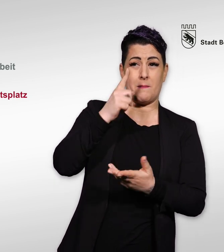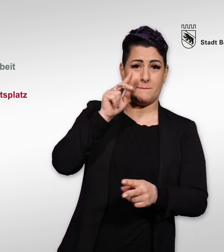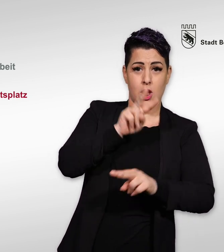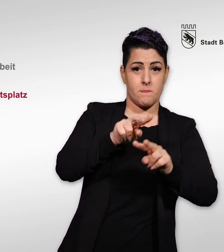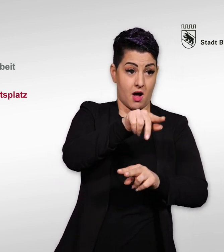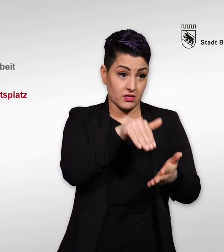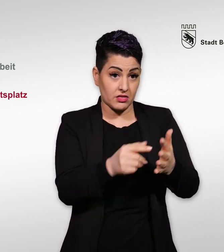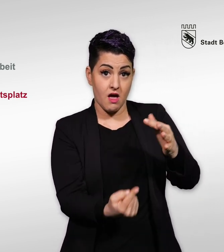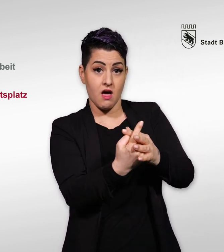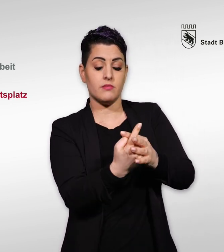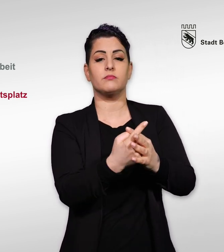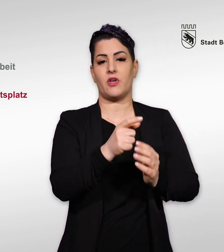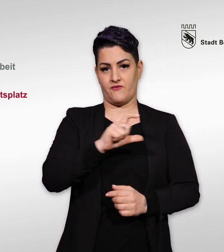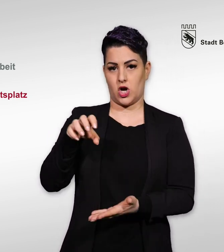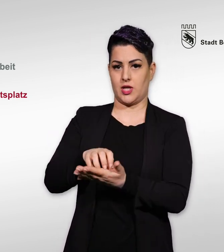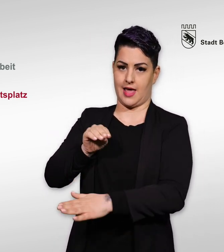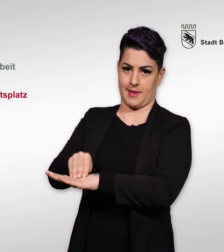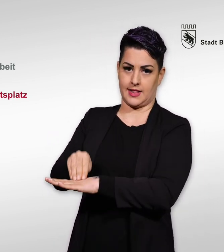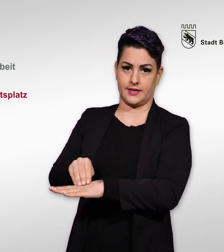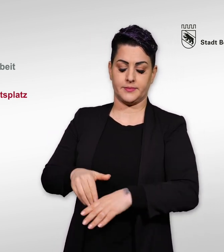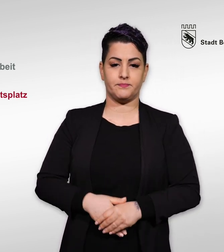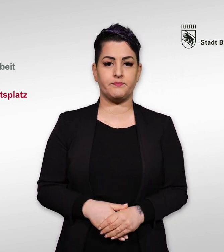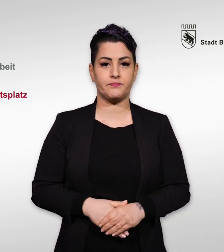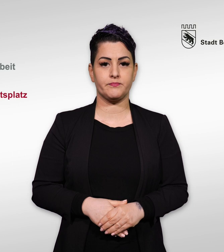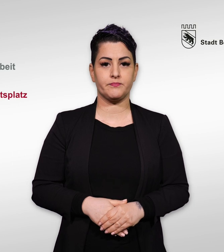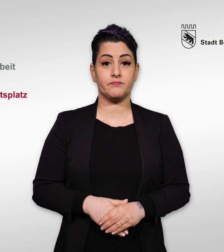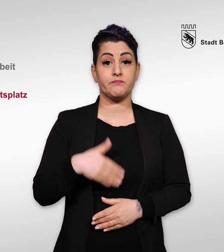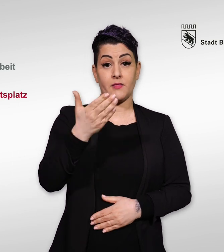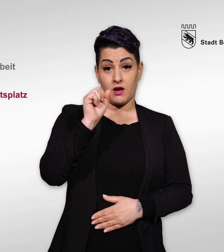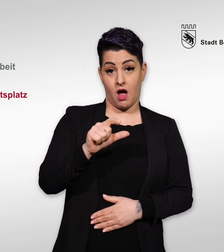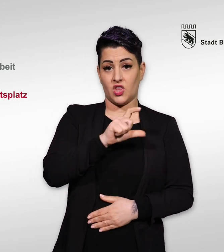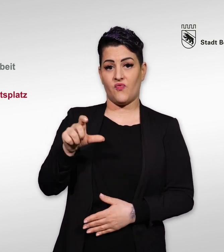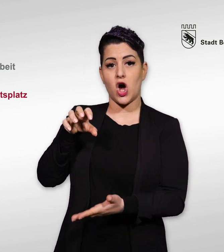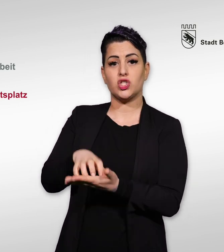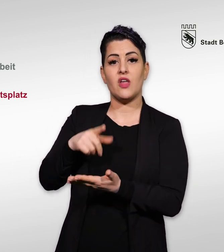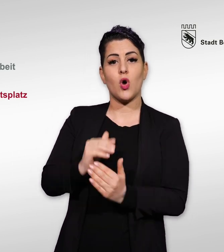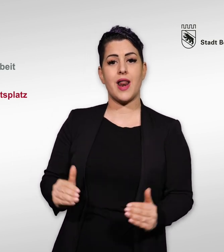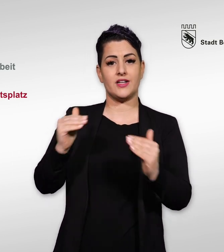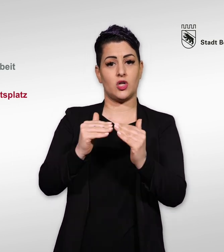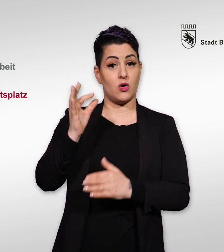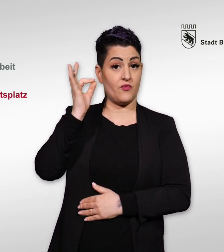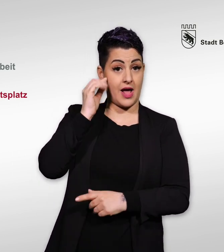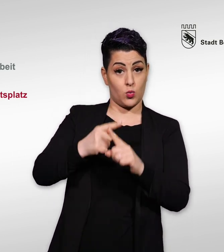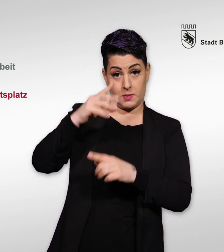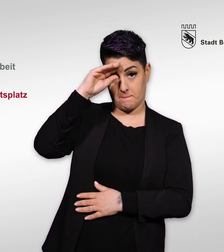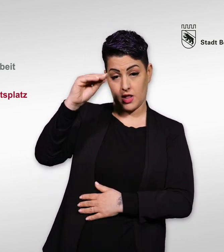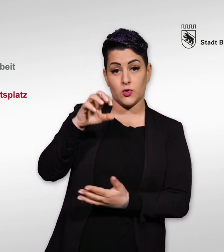oder diese beobachten, melden Sie sich bei unserer Fachstelle. Sie erreichen die Fachstelle für die Gleichstellung von Frau und Mann